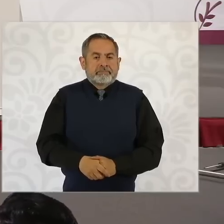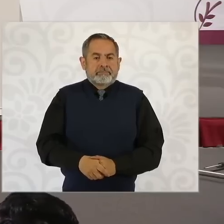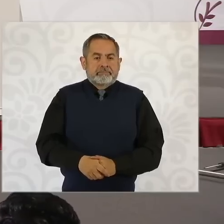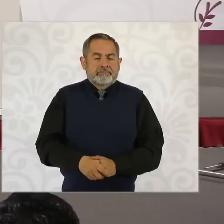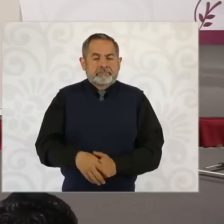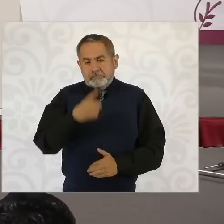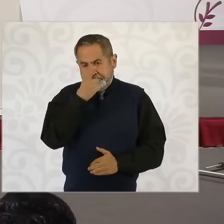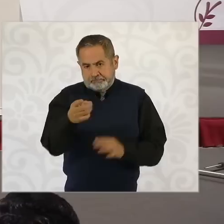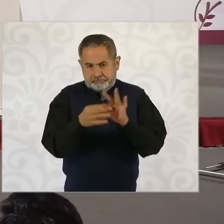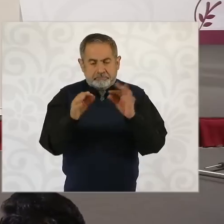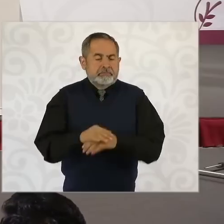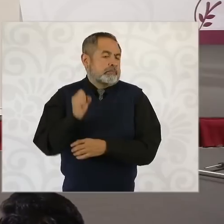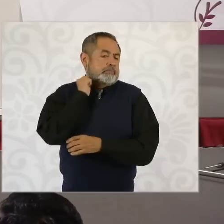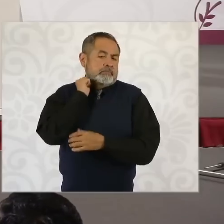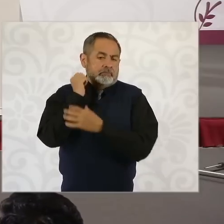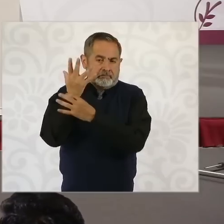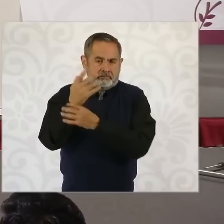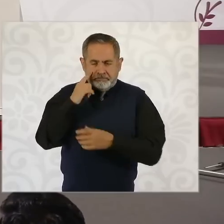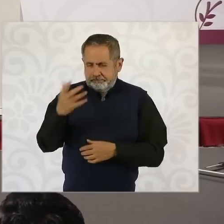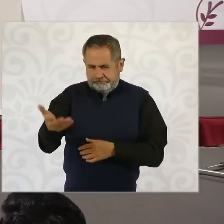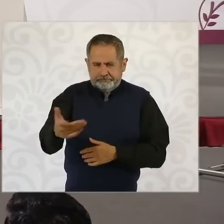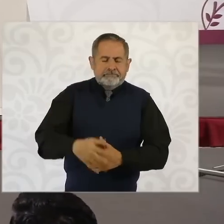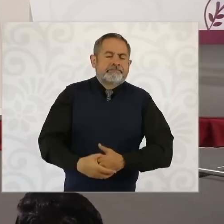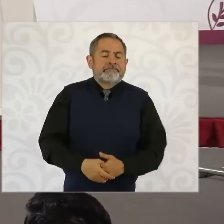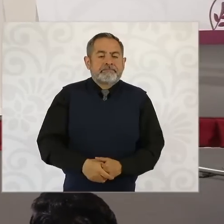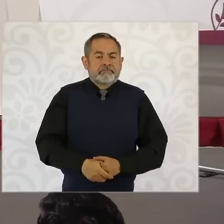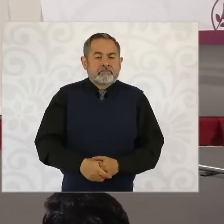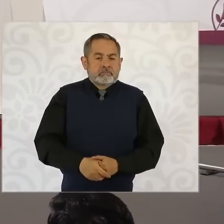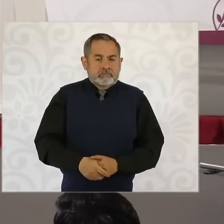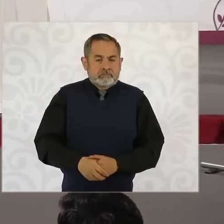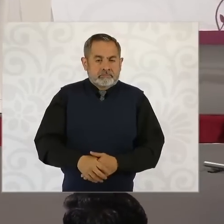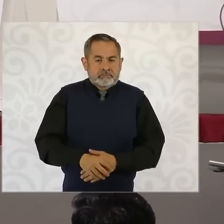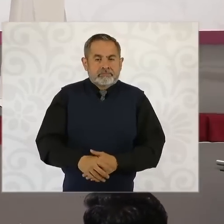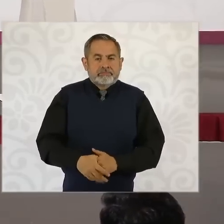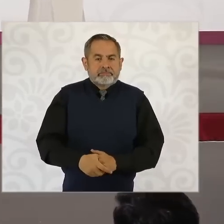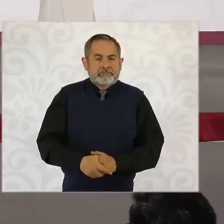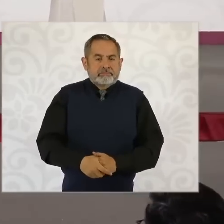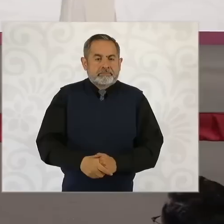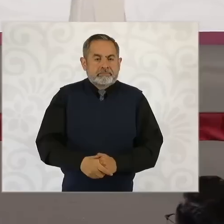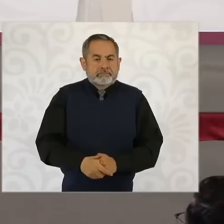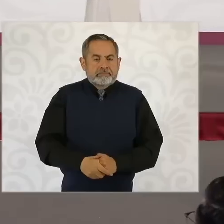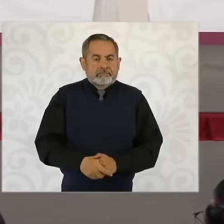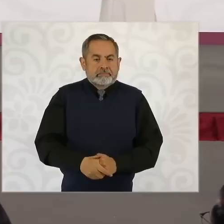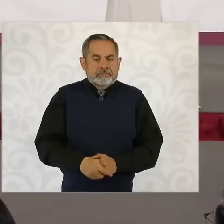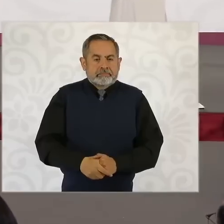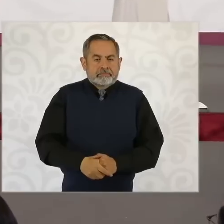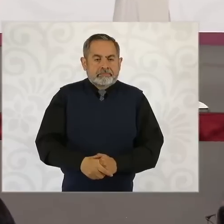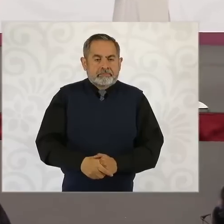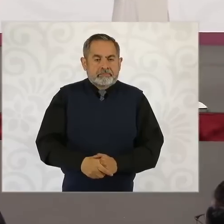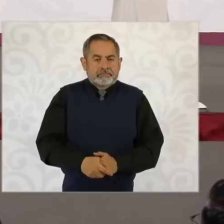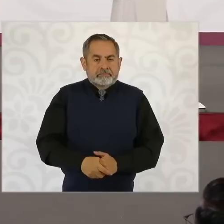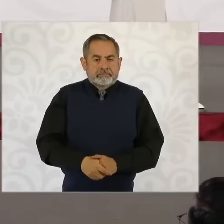dice desde el Senado de la A ver pásame para que